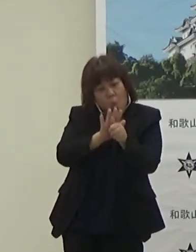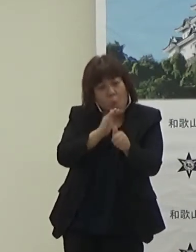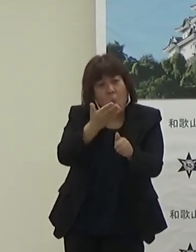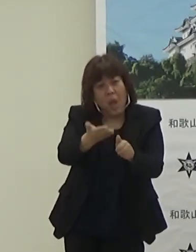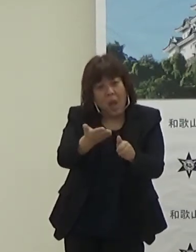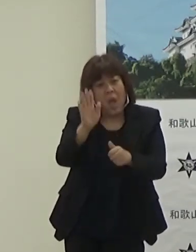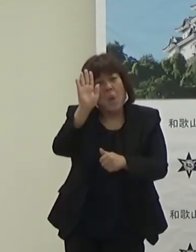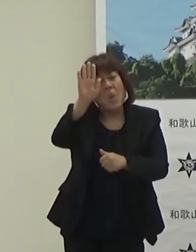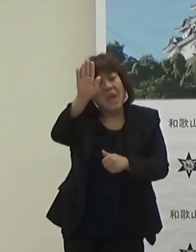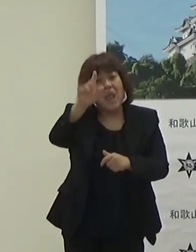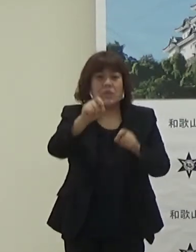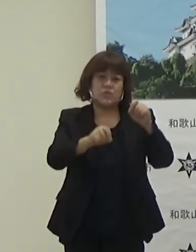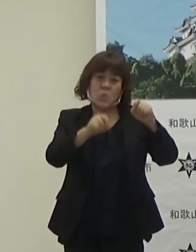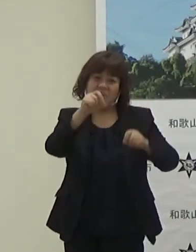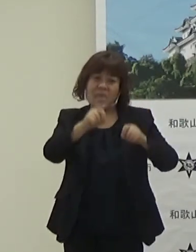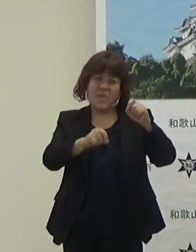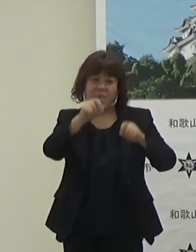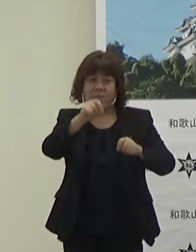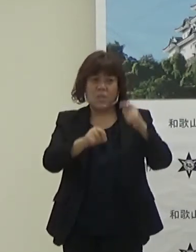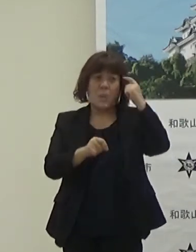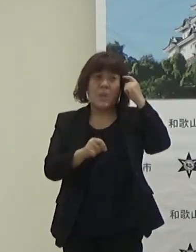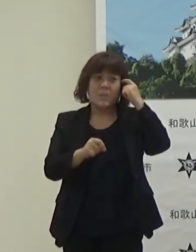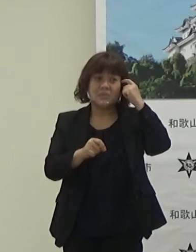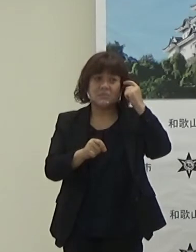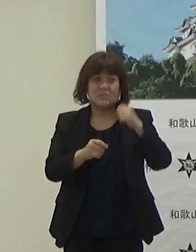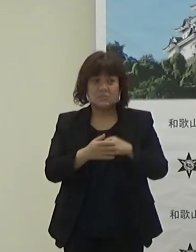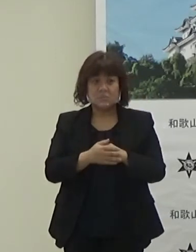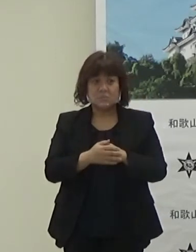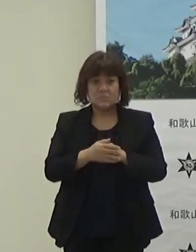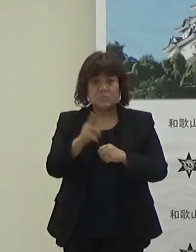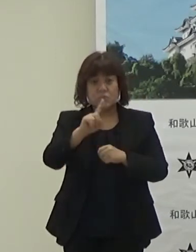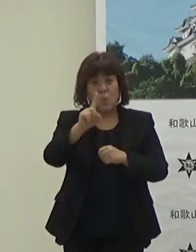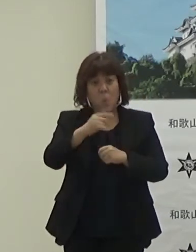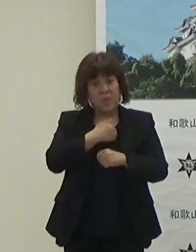これからの調整になると思います どういったことが考えられるんですかね